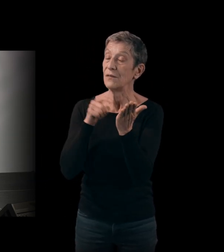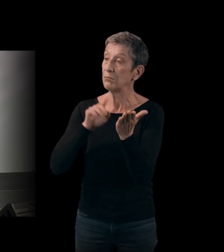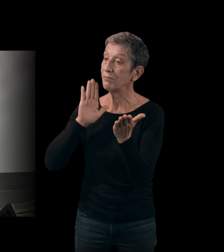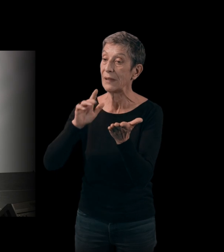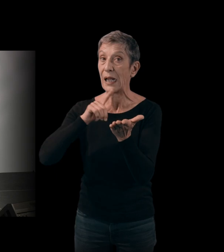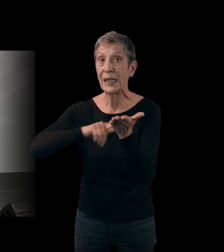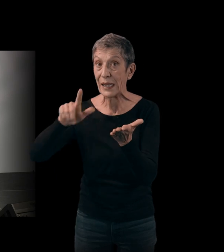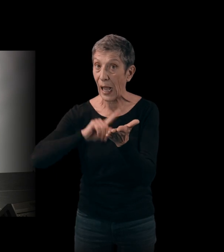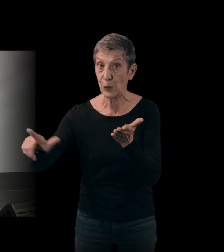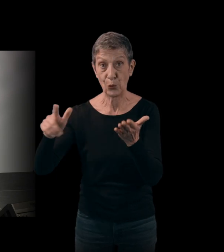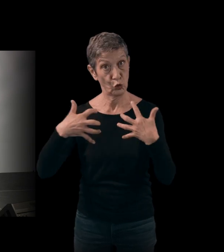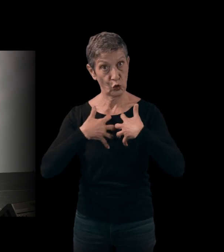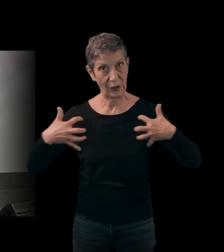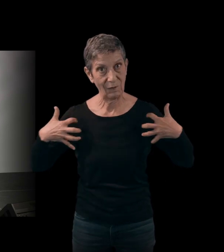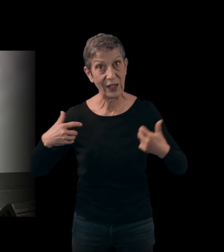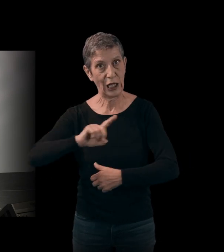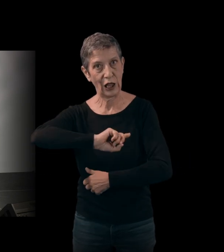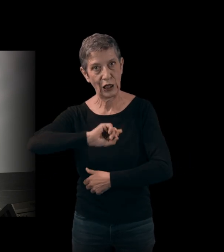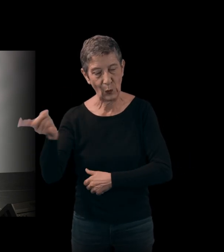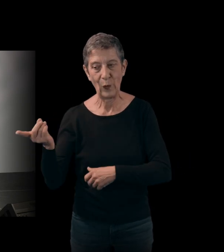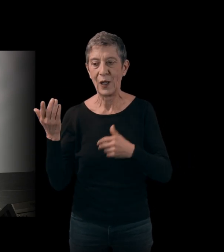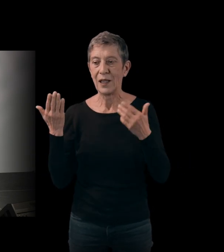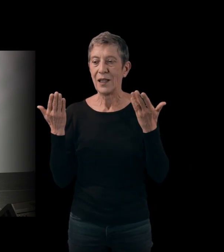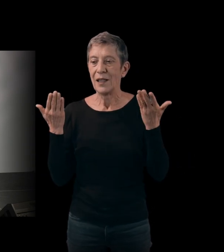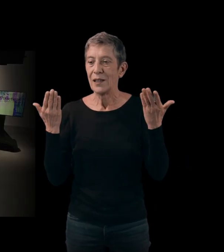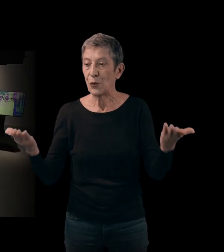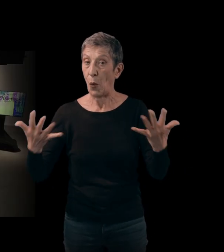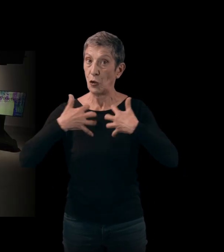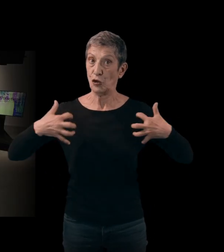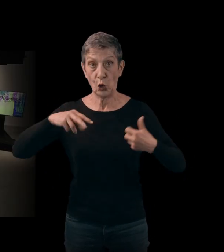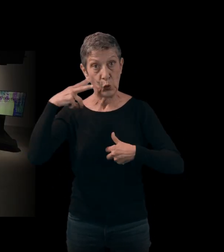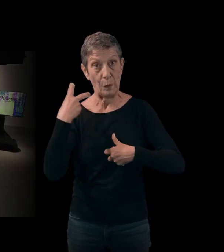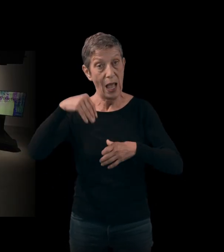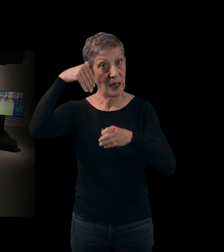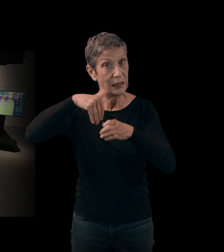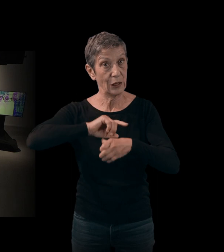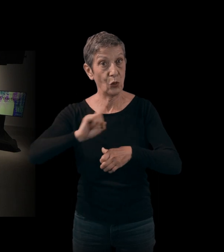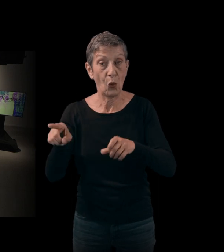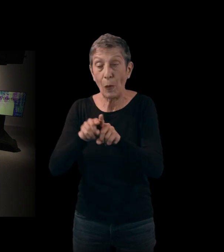non scientifique, donc pas de sciences humaines, pas dans votre discipline habituelle.